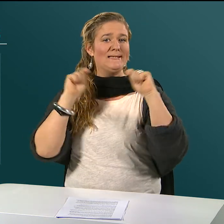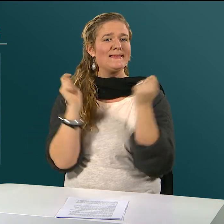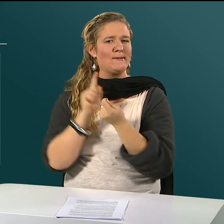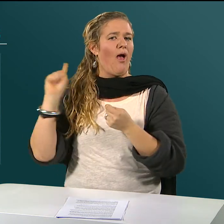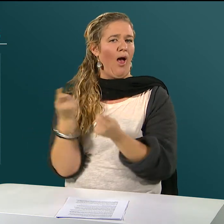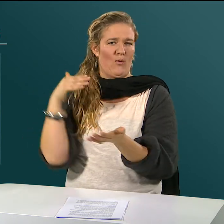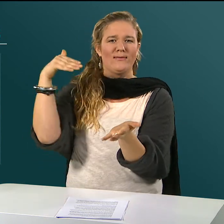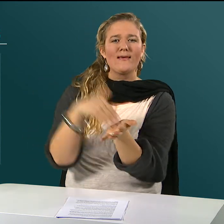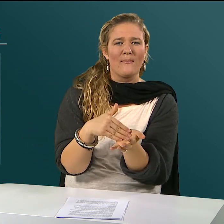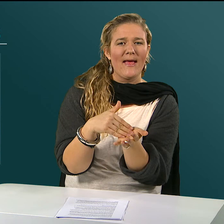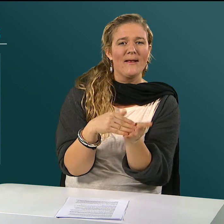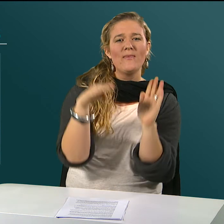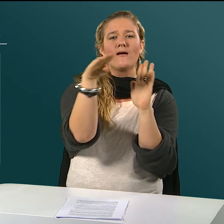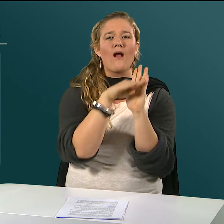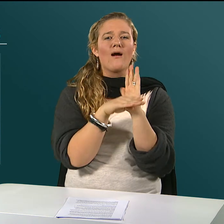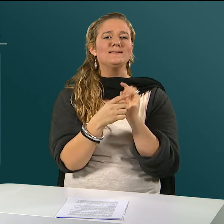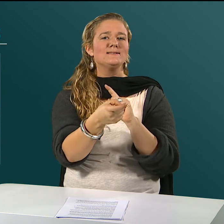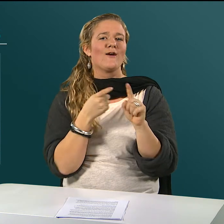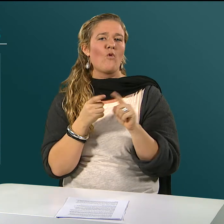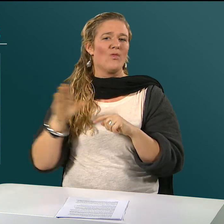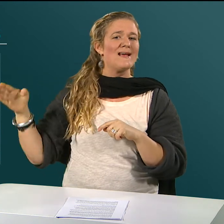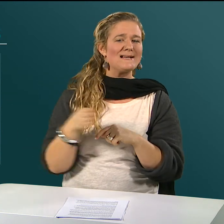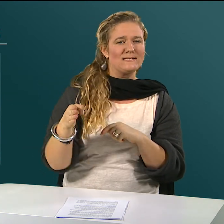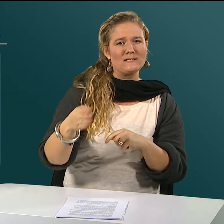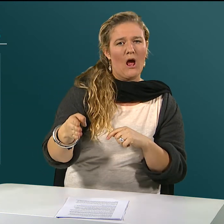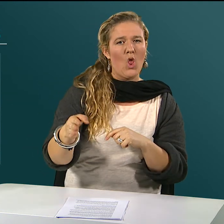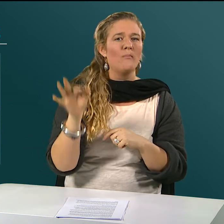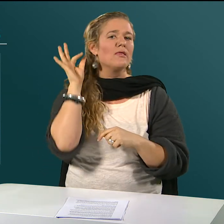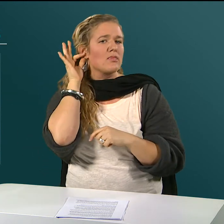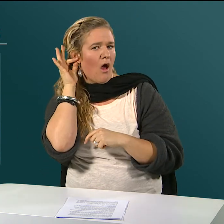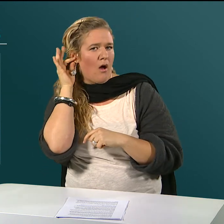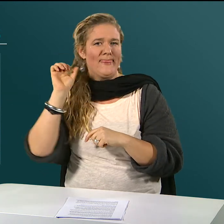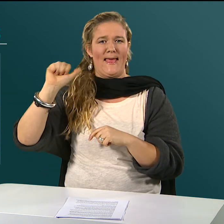Das Schweizer Skiteam war mit dabei. Resultate vom Riesenslalom Damen